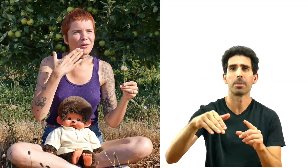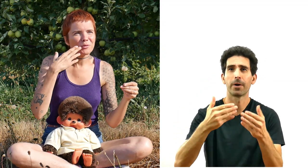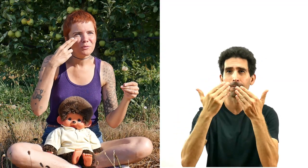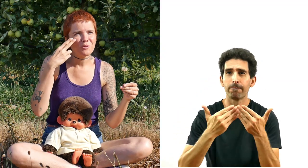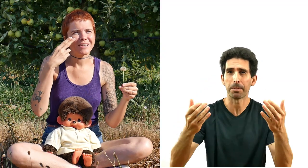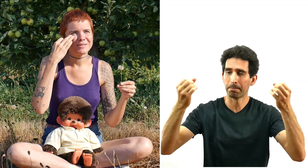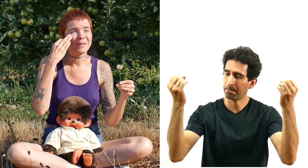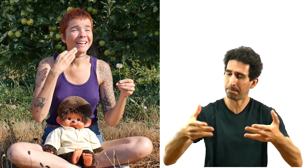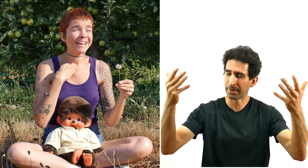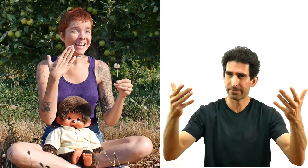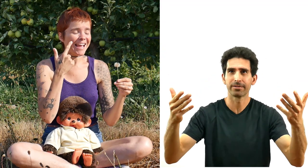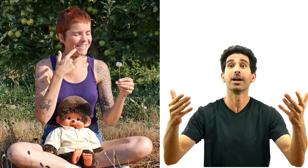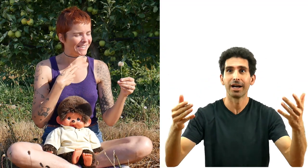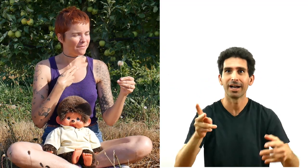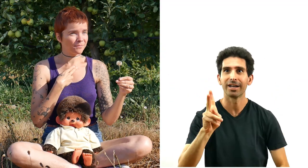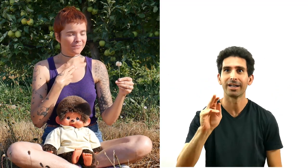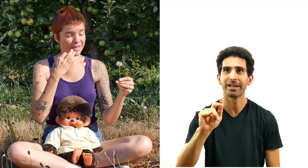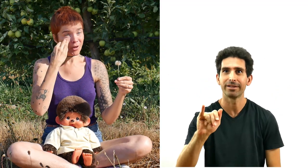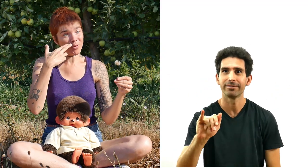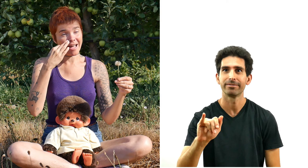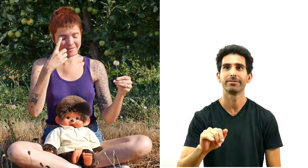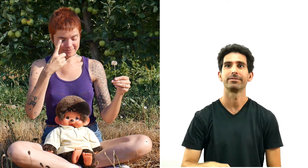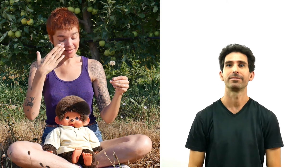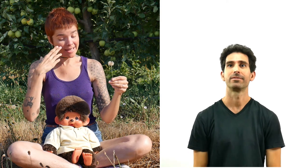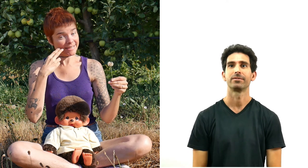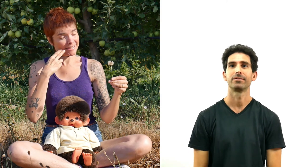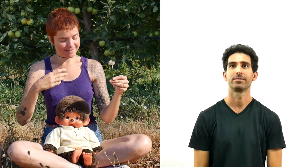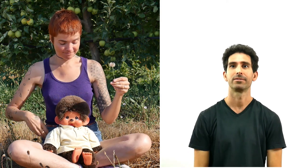ton vœu va se réaliser. Hein, Kiki ? Hein, Kiki ?